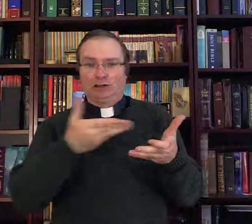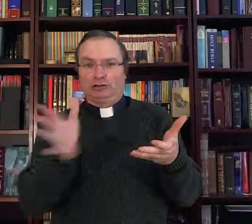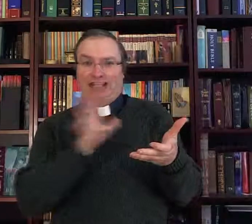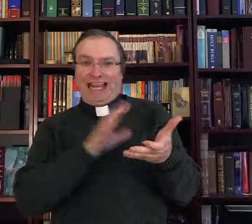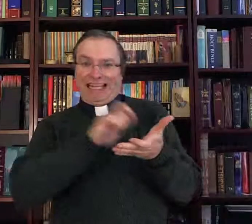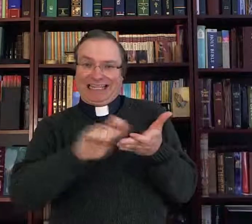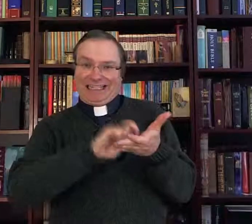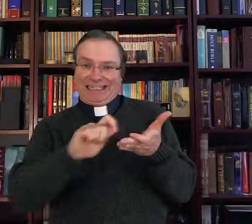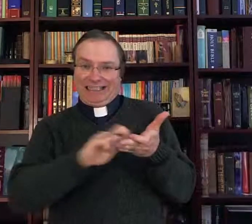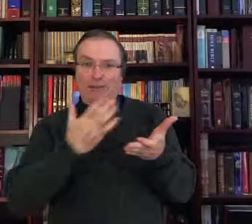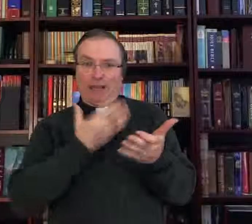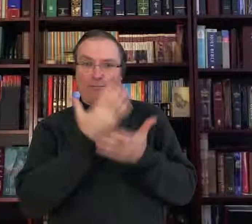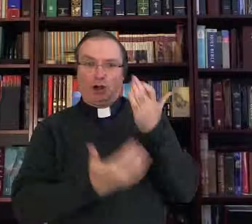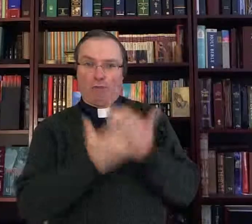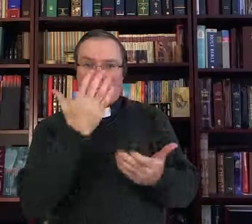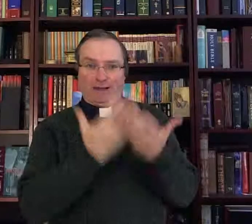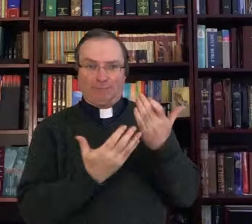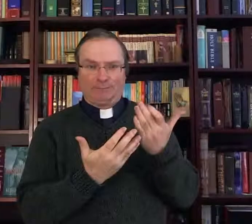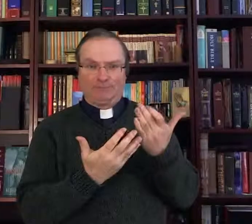je vous ai écrit de ma propre main.